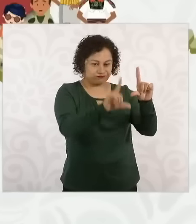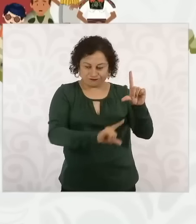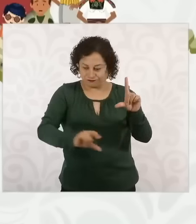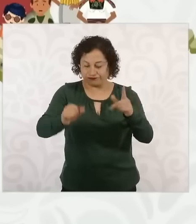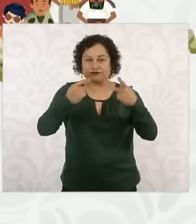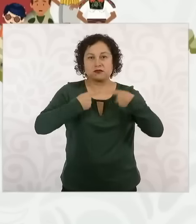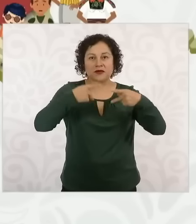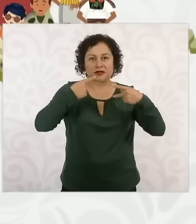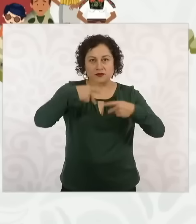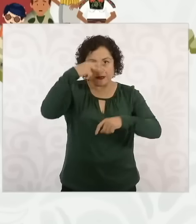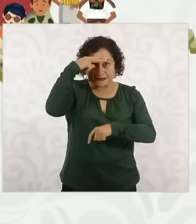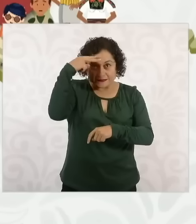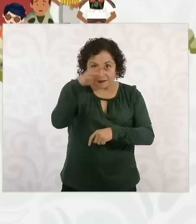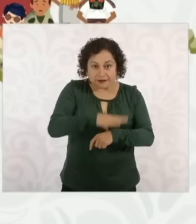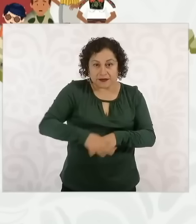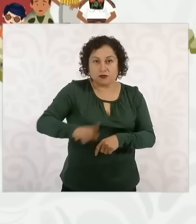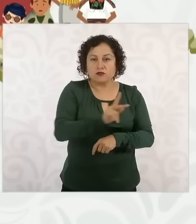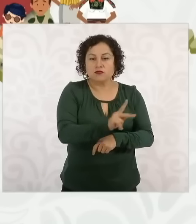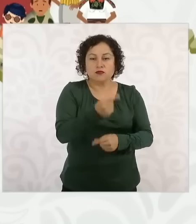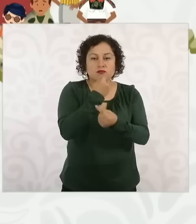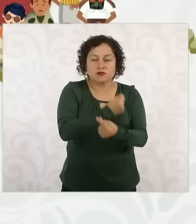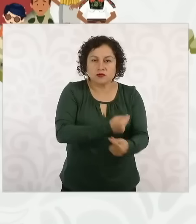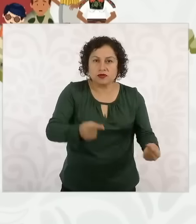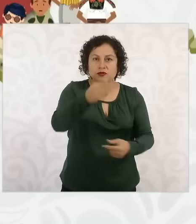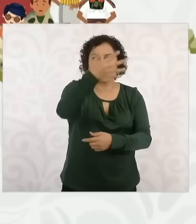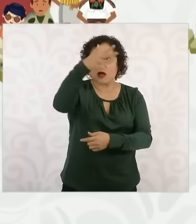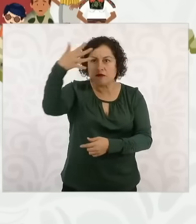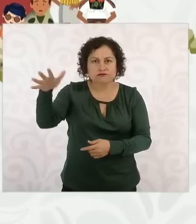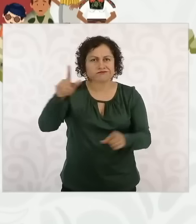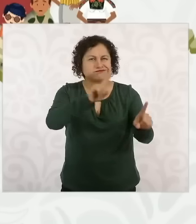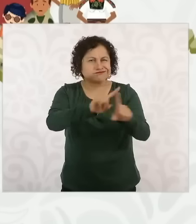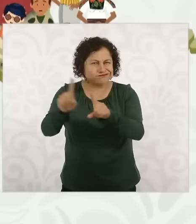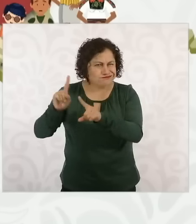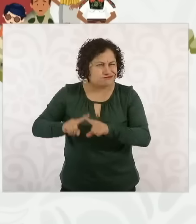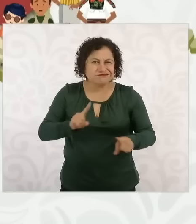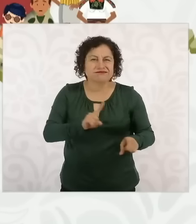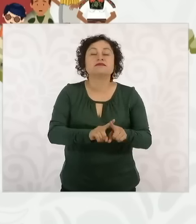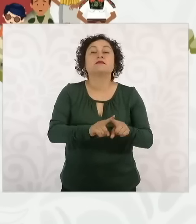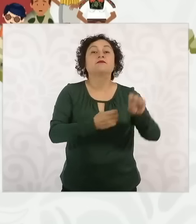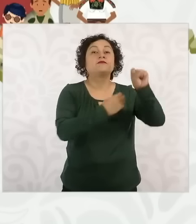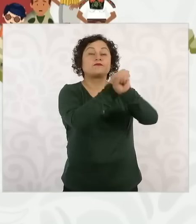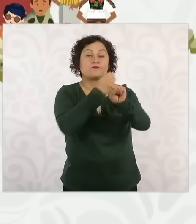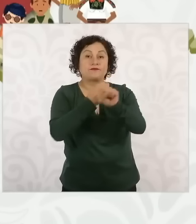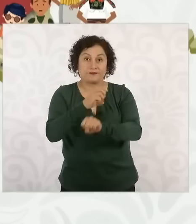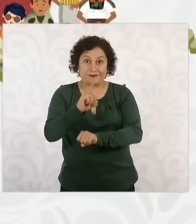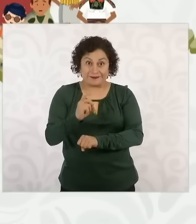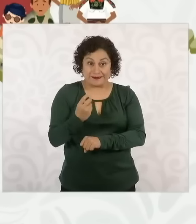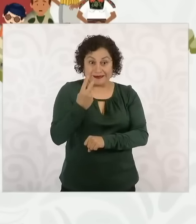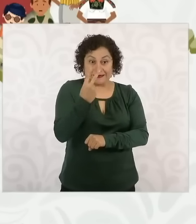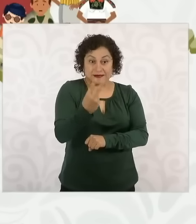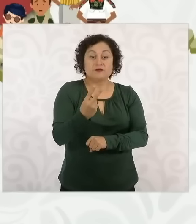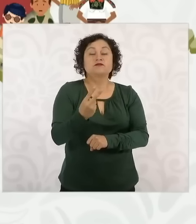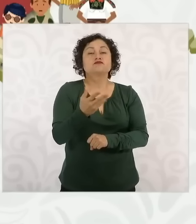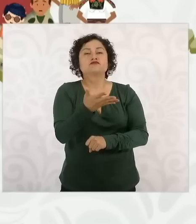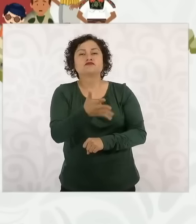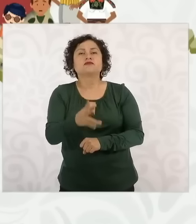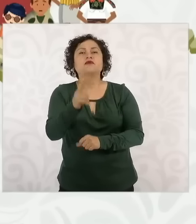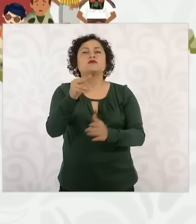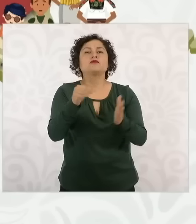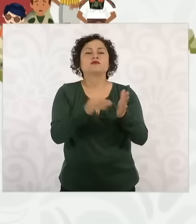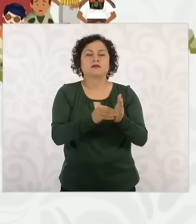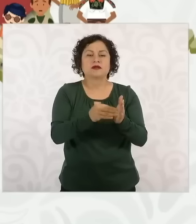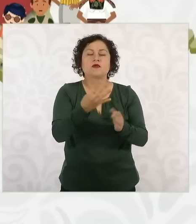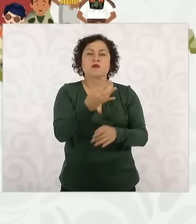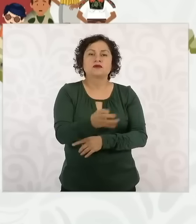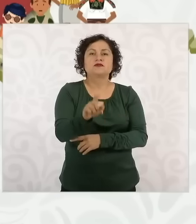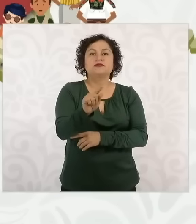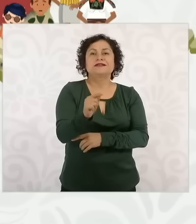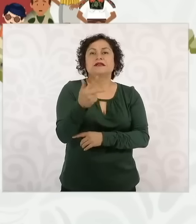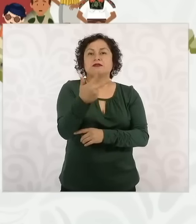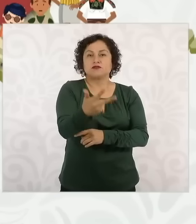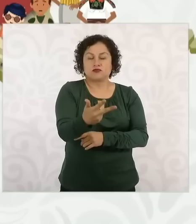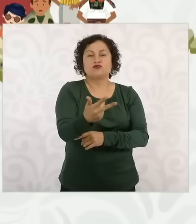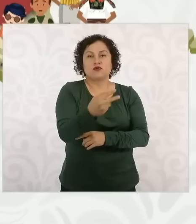los adultos y los adultos mayores. Eh, 32 estados, eh 2,478 municipios y los estados federalizados